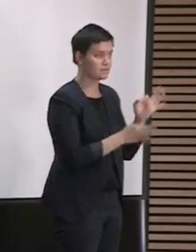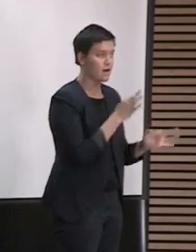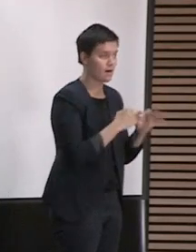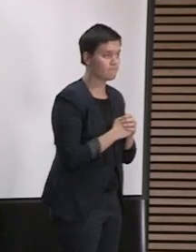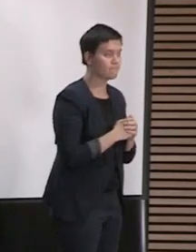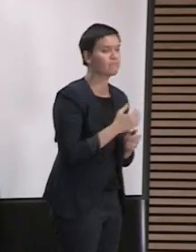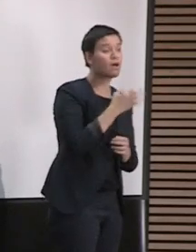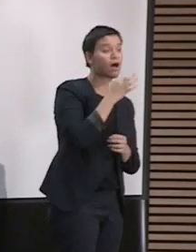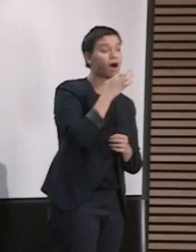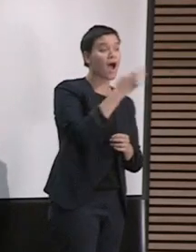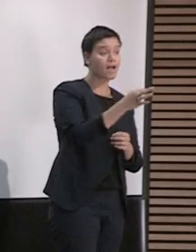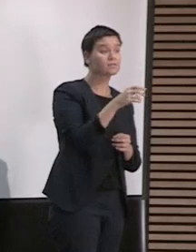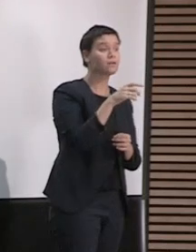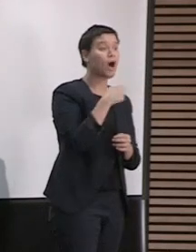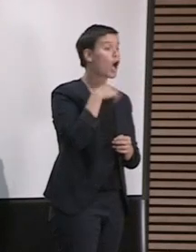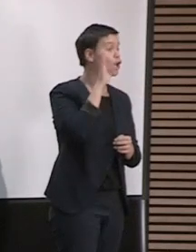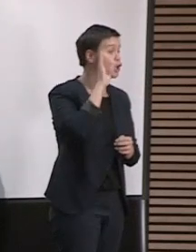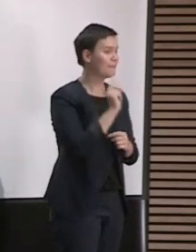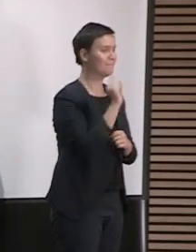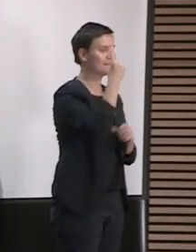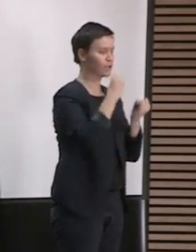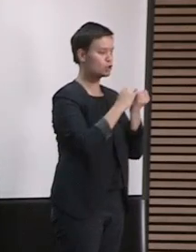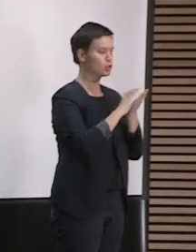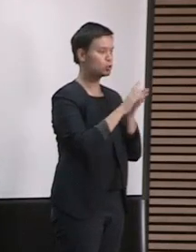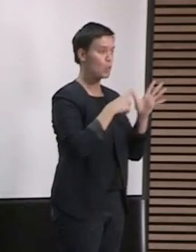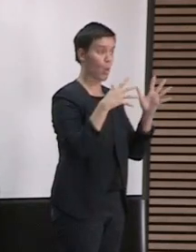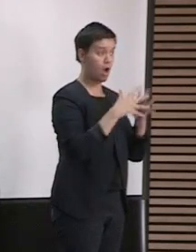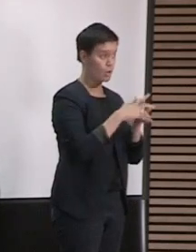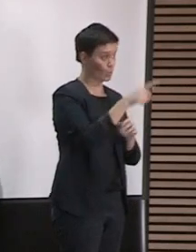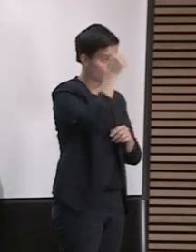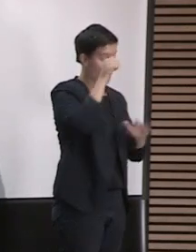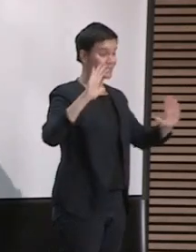whakataunga, huri noa i te LVR hei whakarite kia piki tonu te